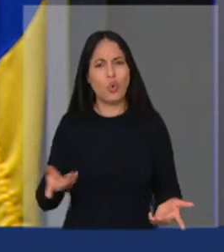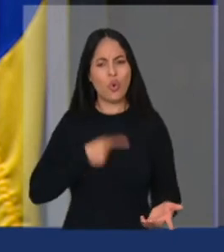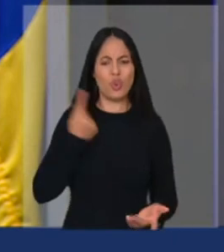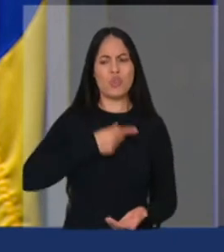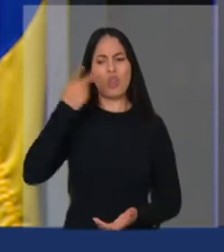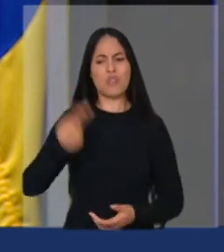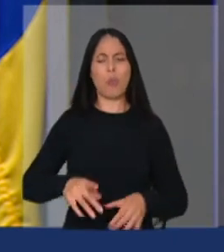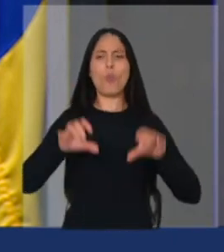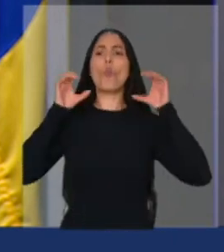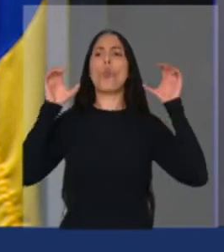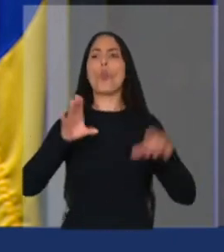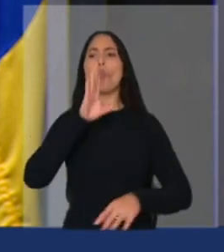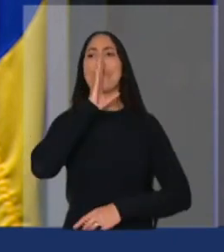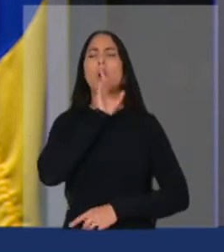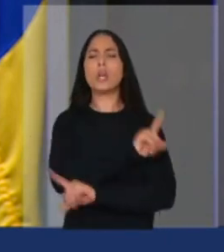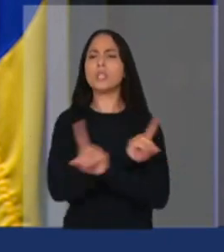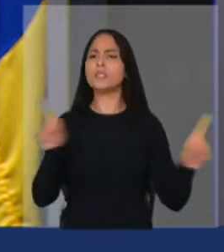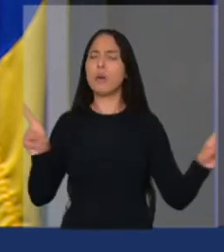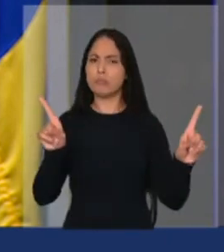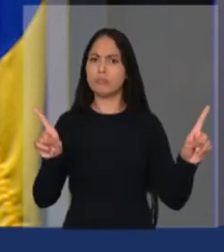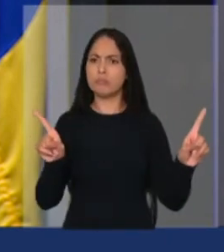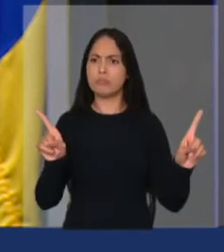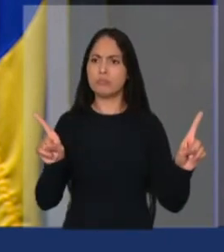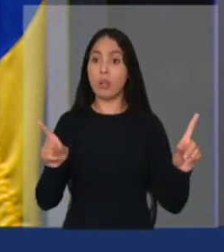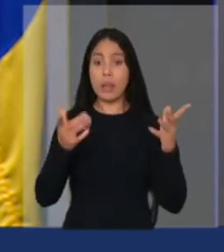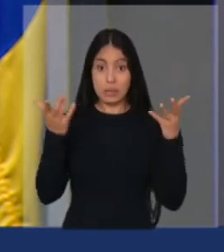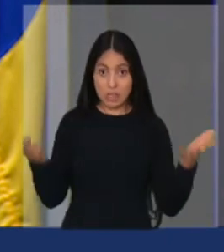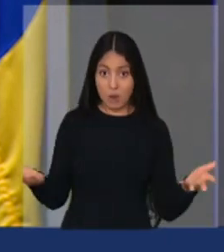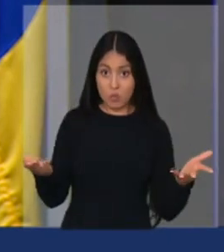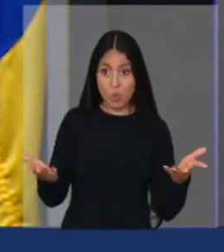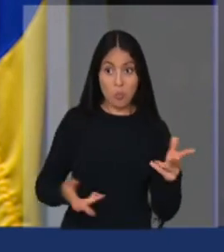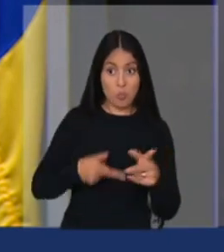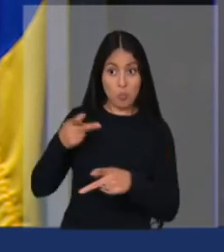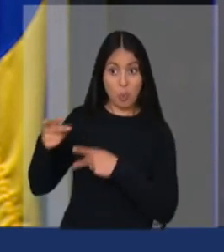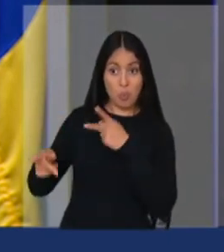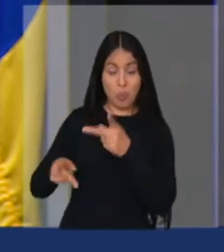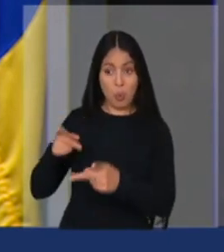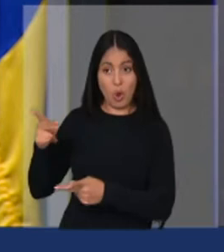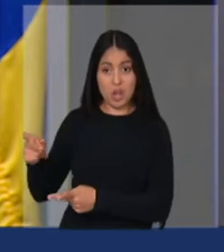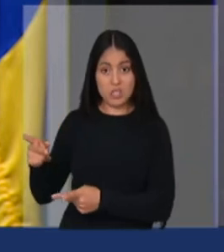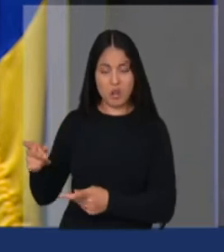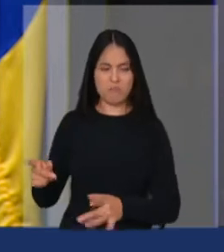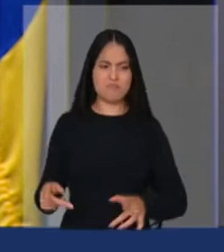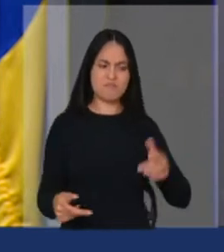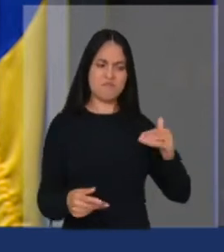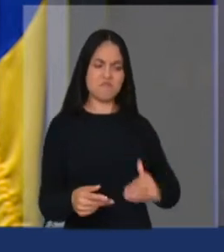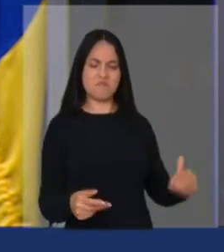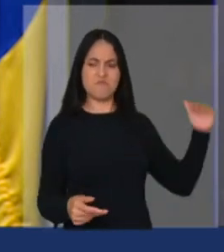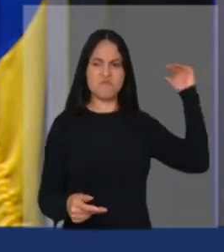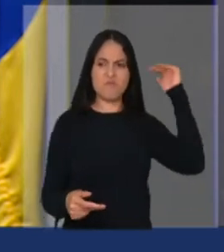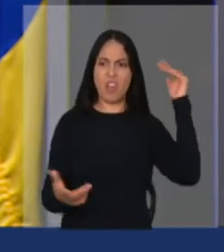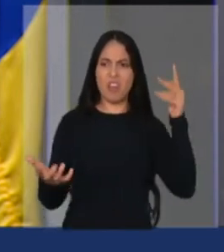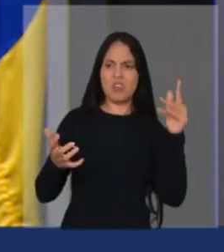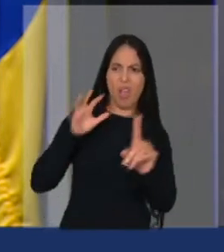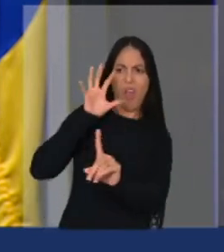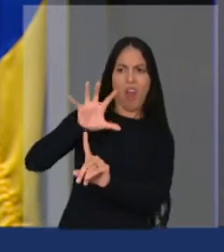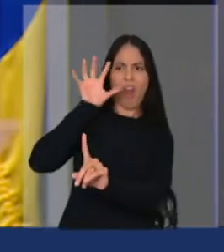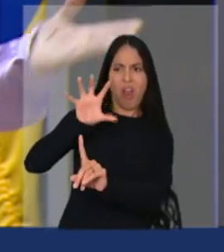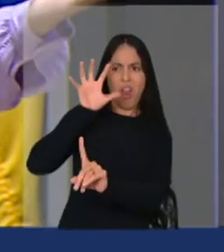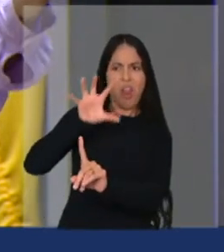NÓS NÃO PODEMOS NOS CALAR FRENTE A ISSO. É PRECISO ENFRENTAR ESTE DEBATE, VAI TER